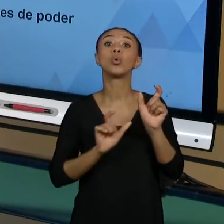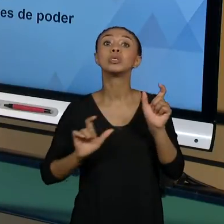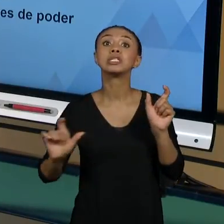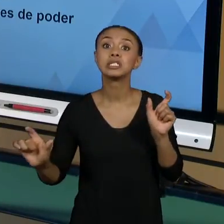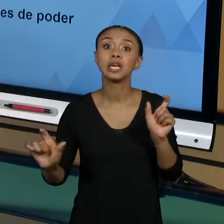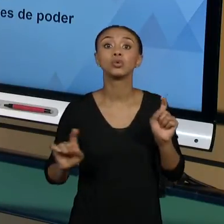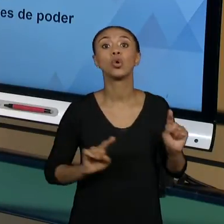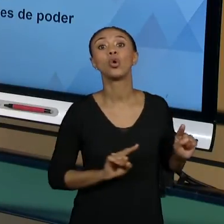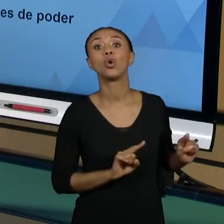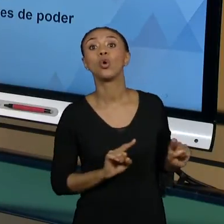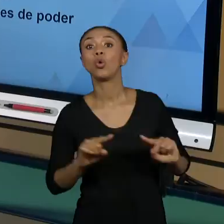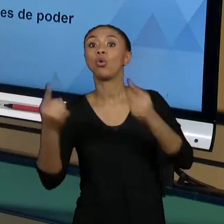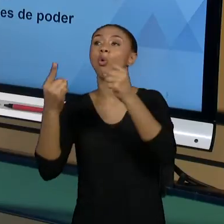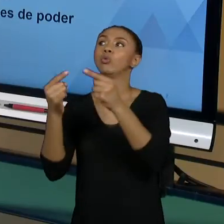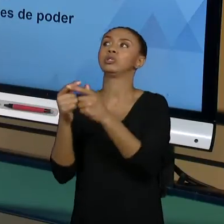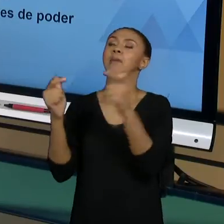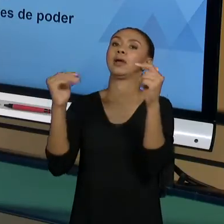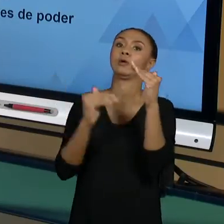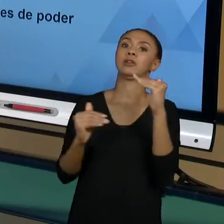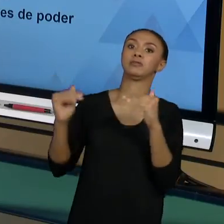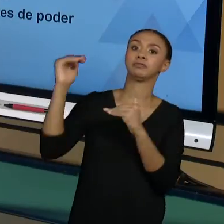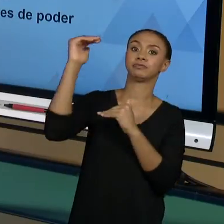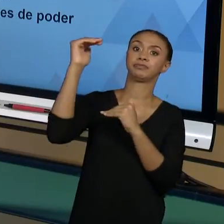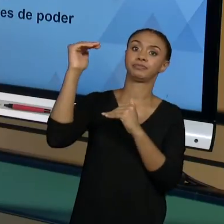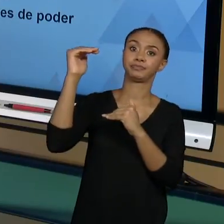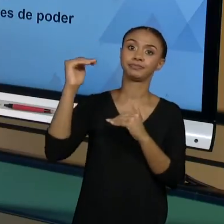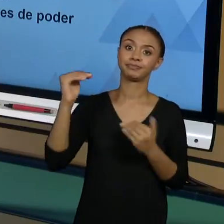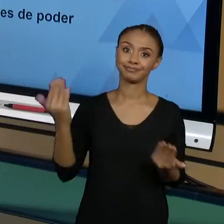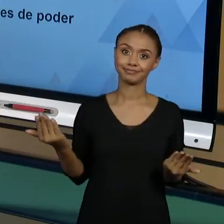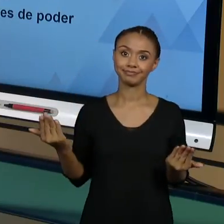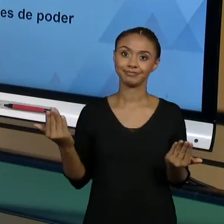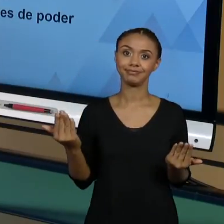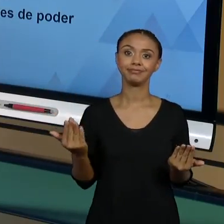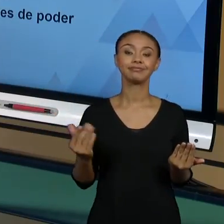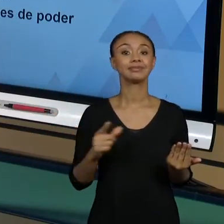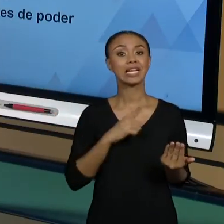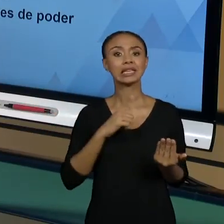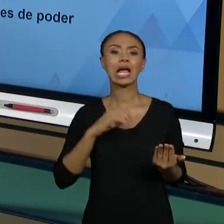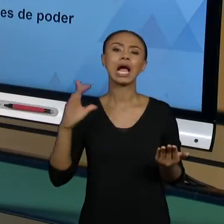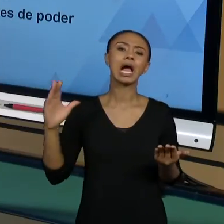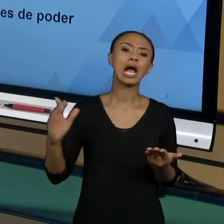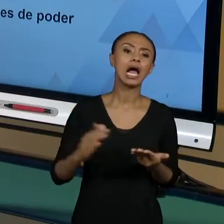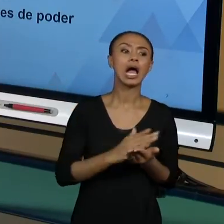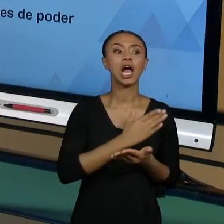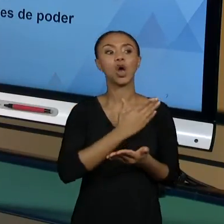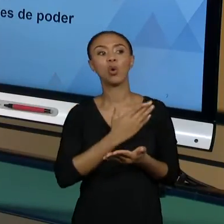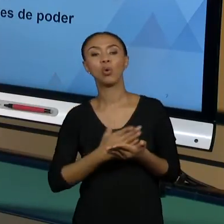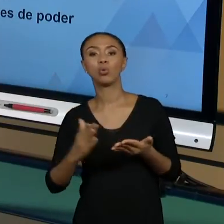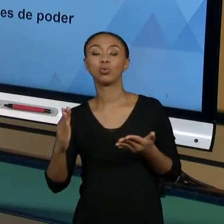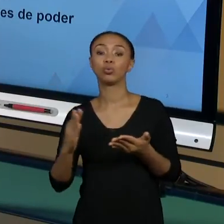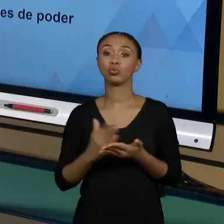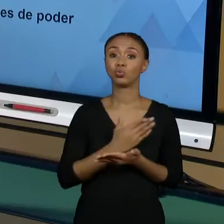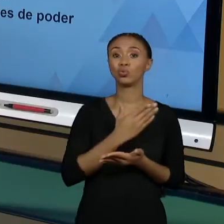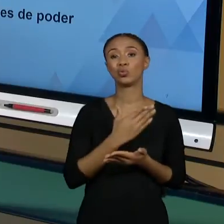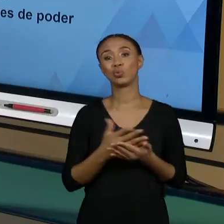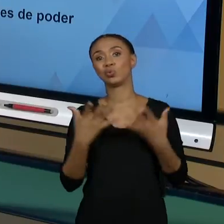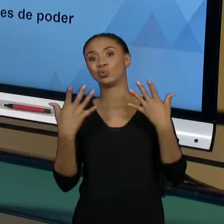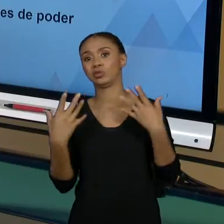ENQUANTO, ELA É UMA CONCEPÇÃO QUE ELA É VISTA COM RESSALVAS. POR QUÊ? OS GRUPOS QUE SE INSPIRAM NA